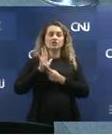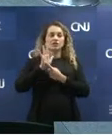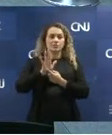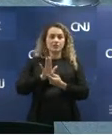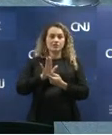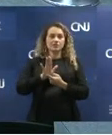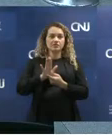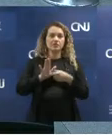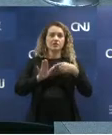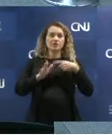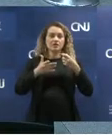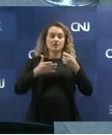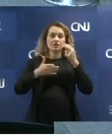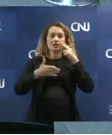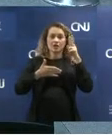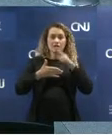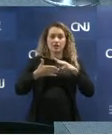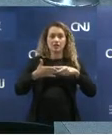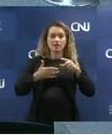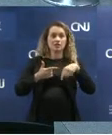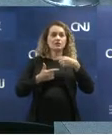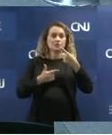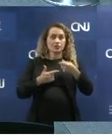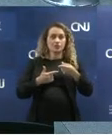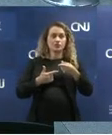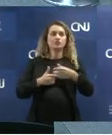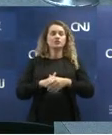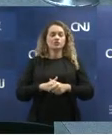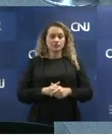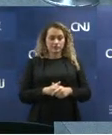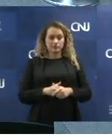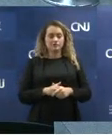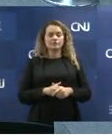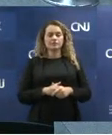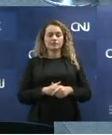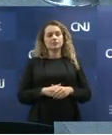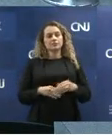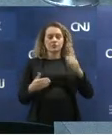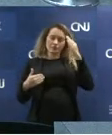ou após a maior, pois após a apresentação, pois não